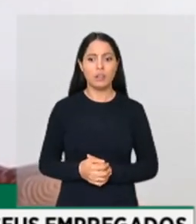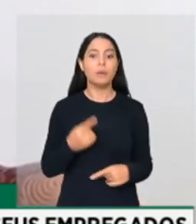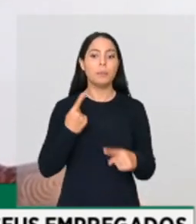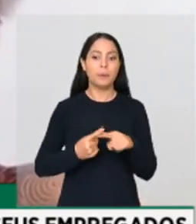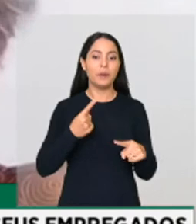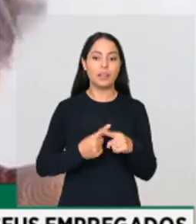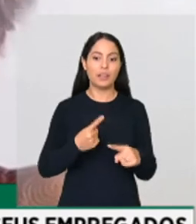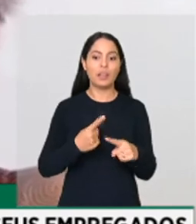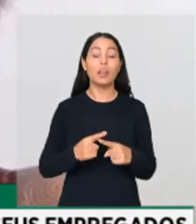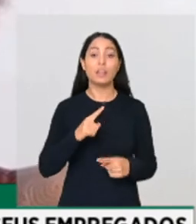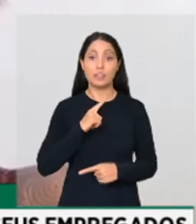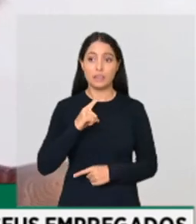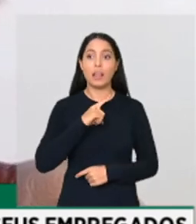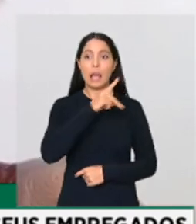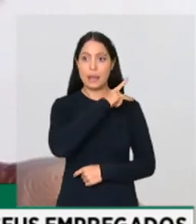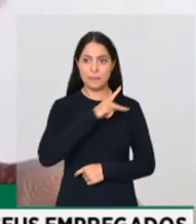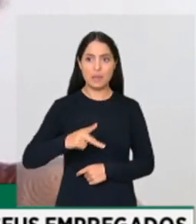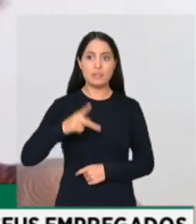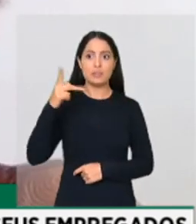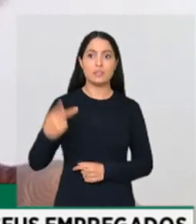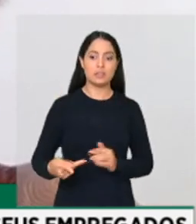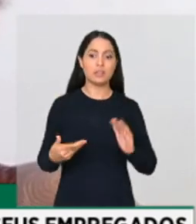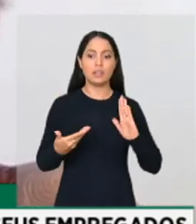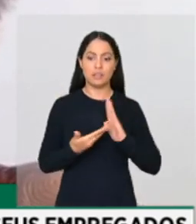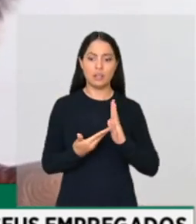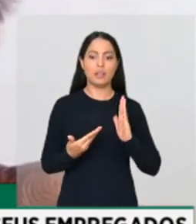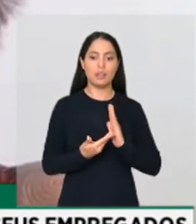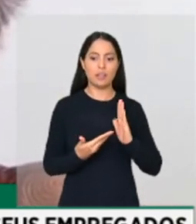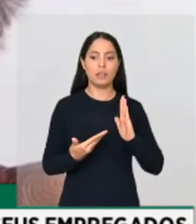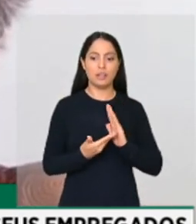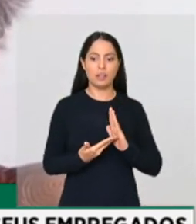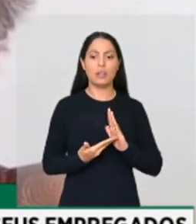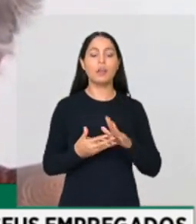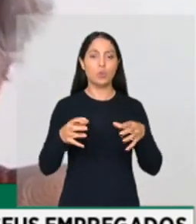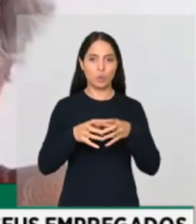POSIÇÃO DA PRESIDÊNCIA DA CASA, DA MESA DIRETORA PARA SOLICITAR AO GOVERNO DO DISTRITO FEDERAL PARA